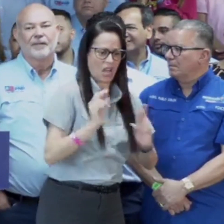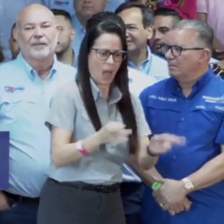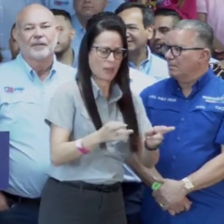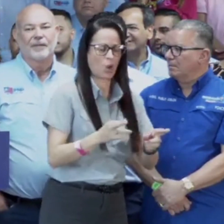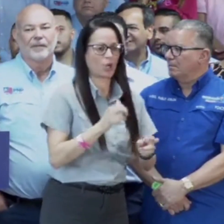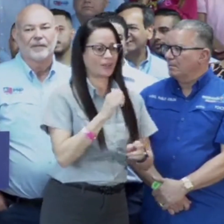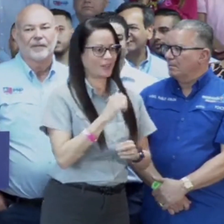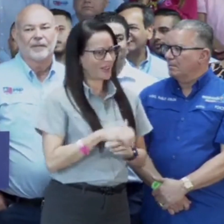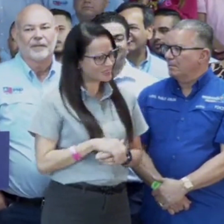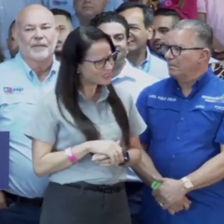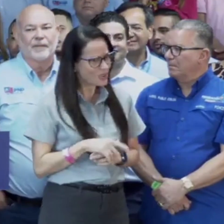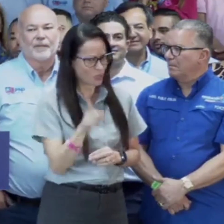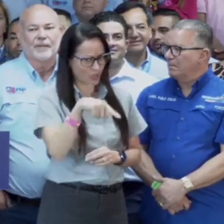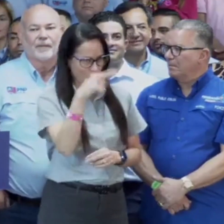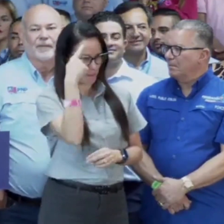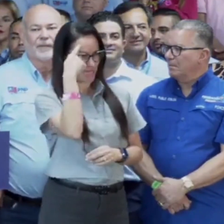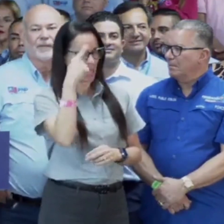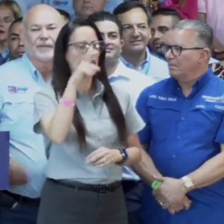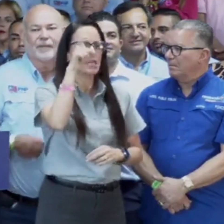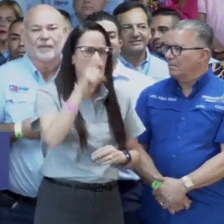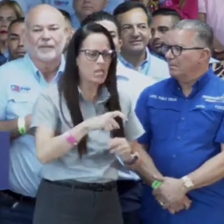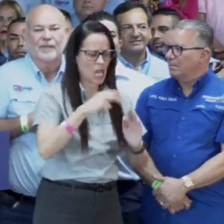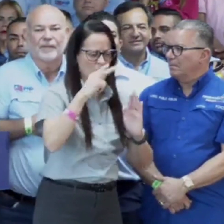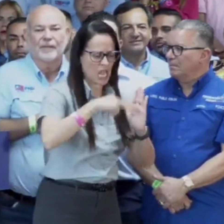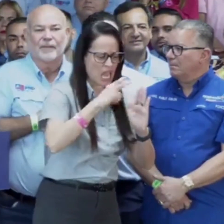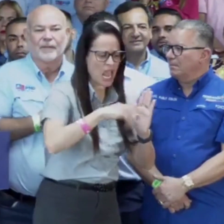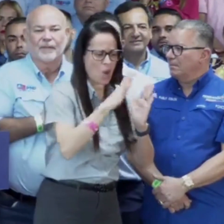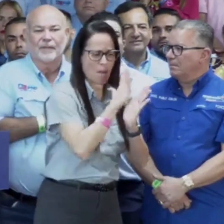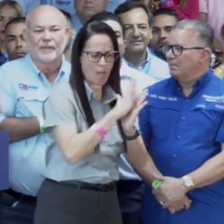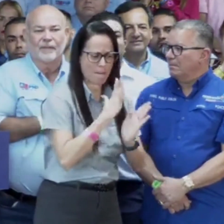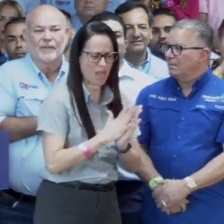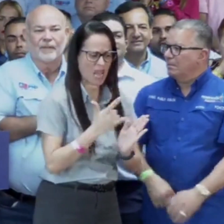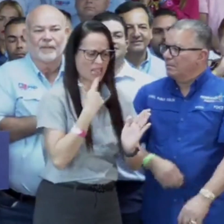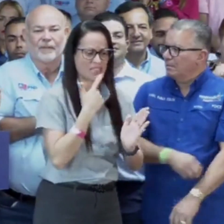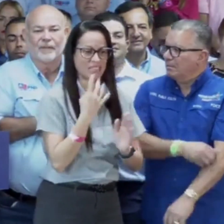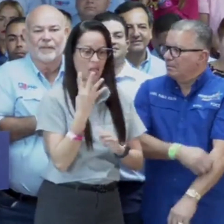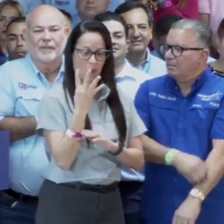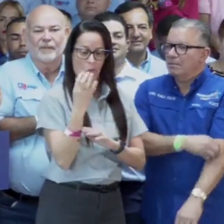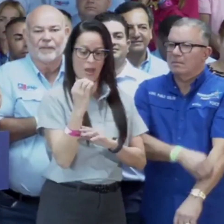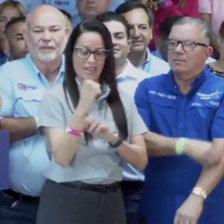los documentos de ese partido en los últimos 40 años diciendo que una vez lleguen al poder